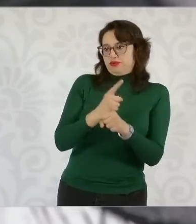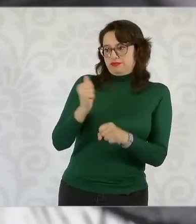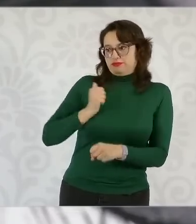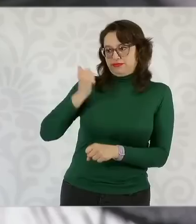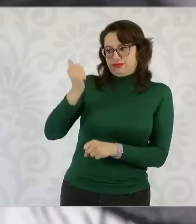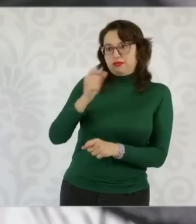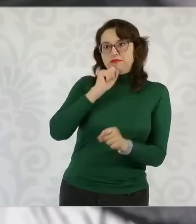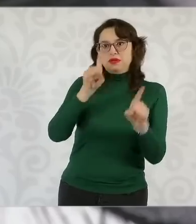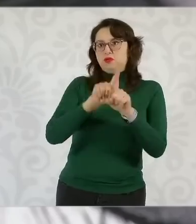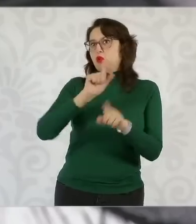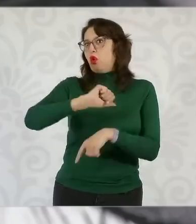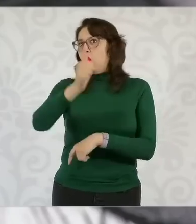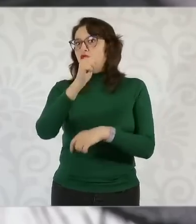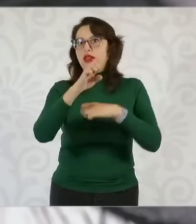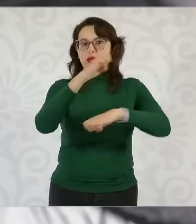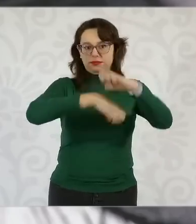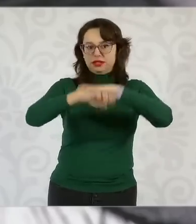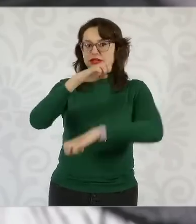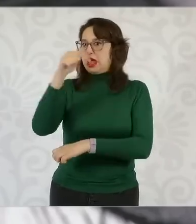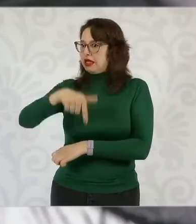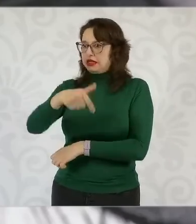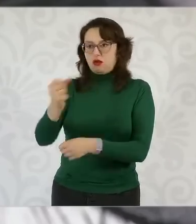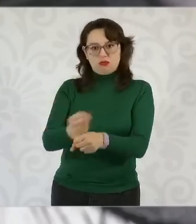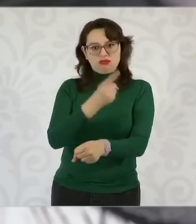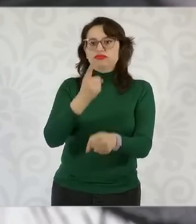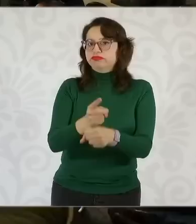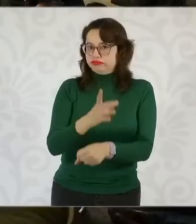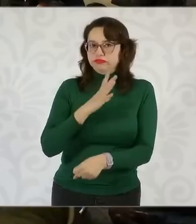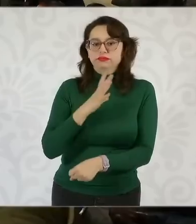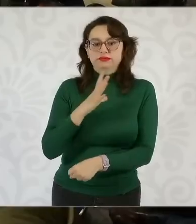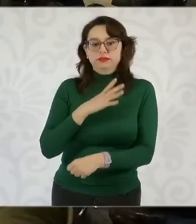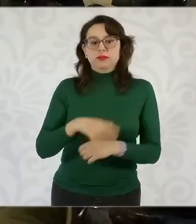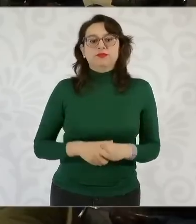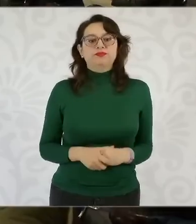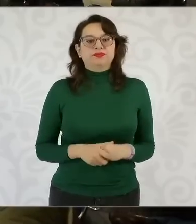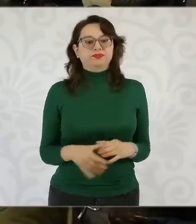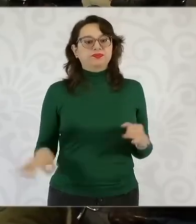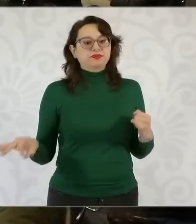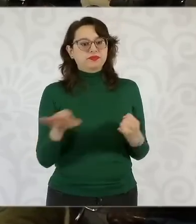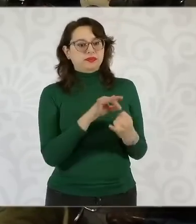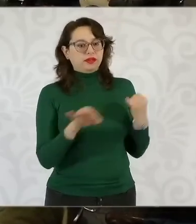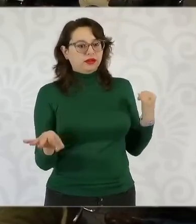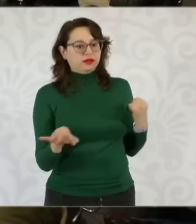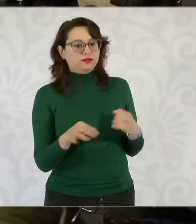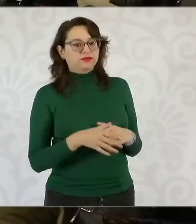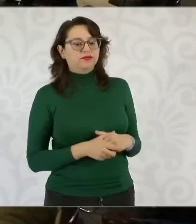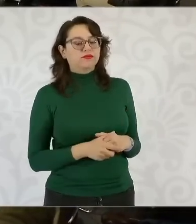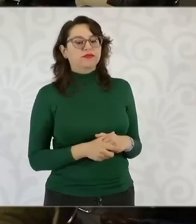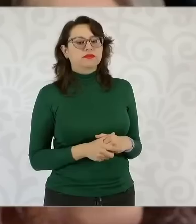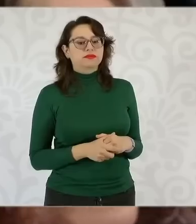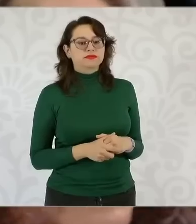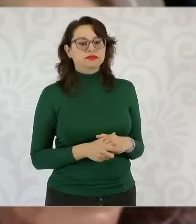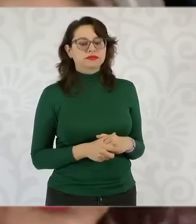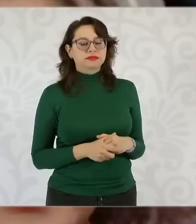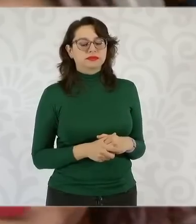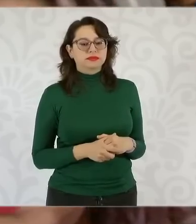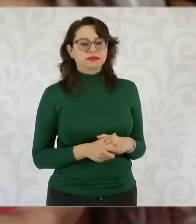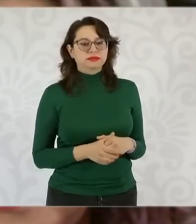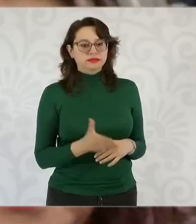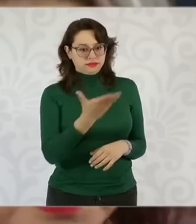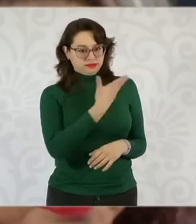el país mucho mucha oportunidad en el país Muchas gracias y finalmente doctora este eh además de